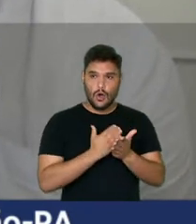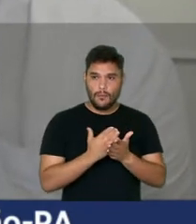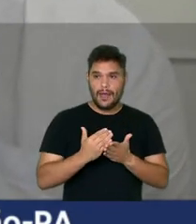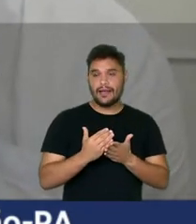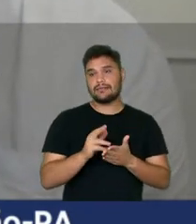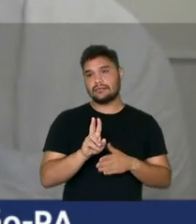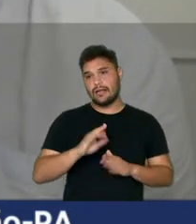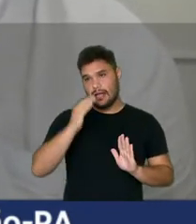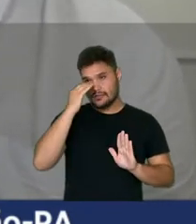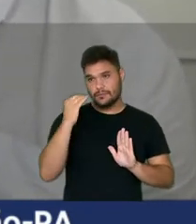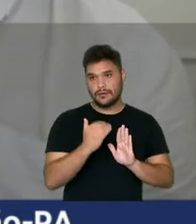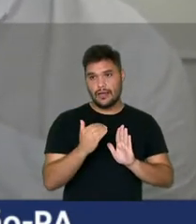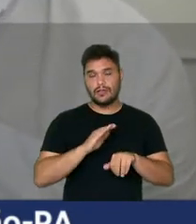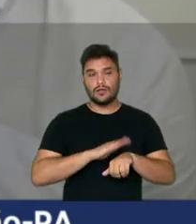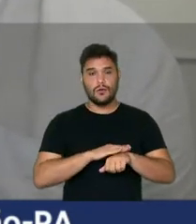REDAÇÃO. ESTA LEI ENTRA EM